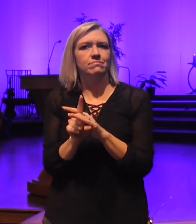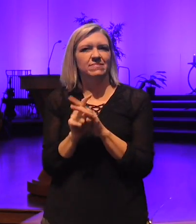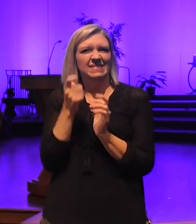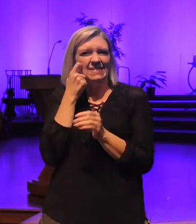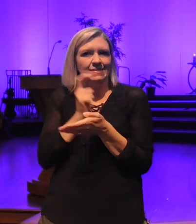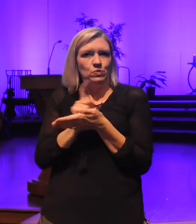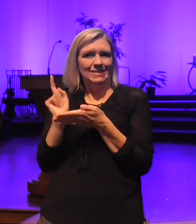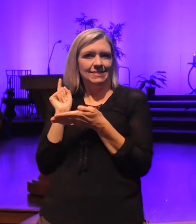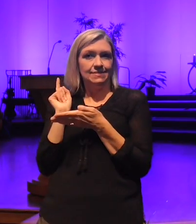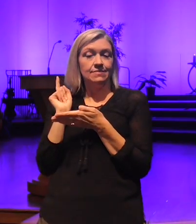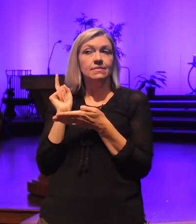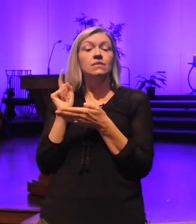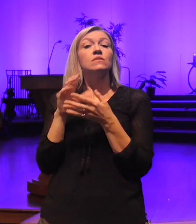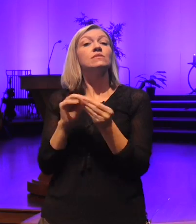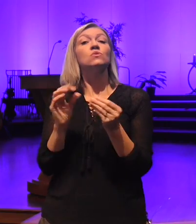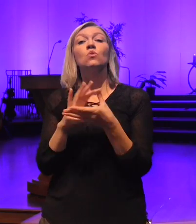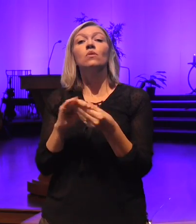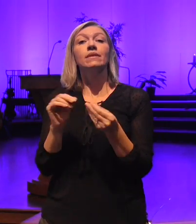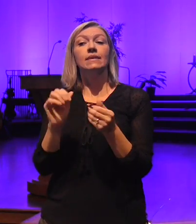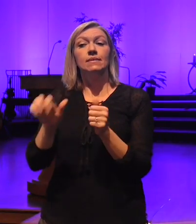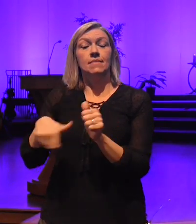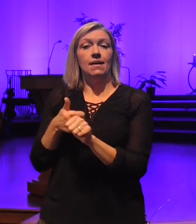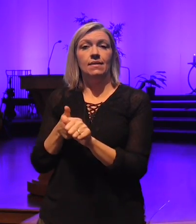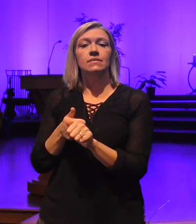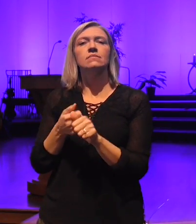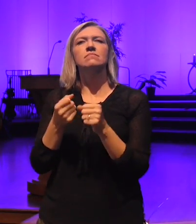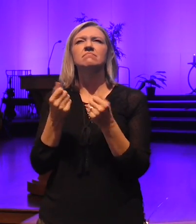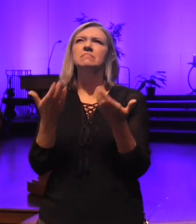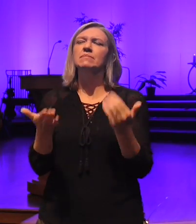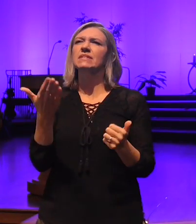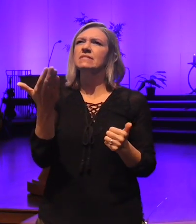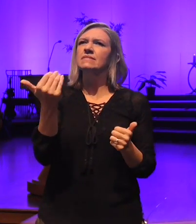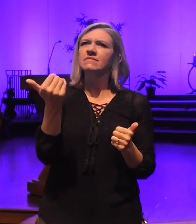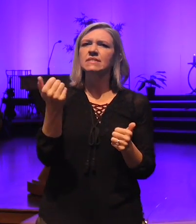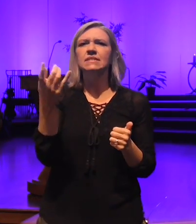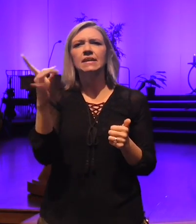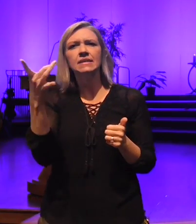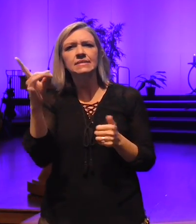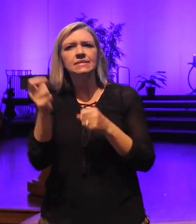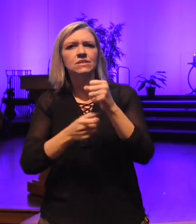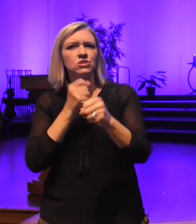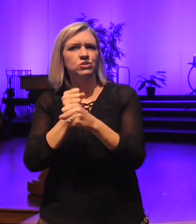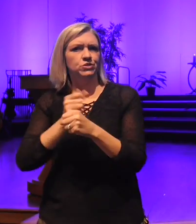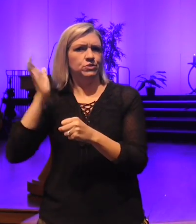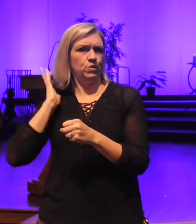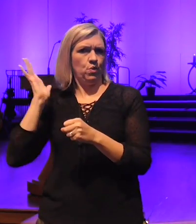en realidad la historia de fondo es que hace varios años, hace 15 tal vez 18 años, Llegué